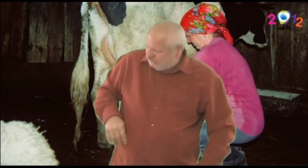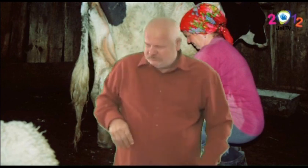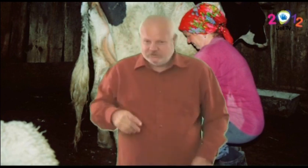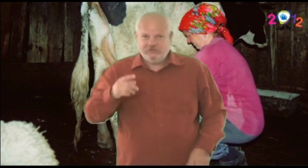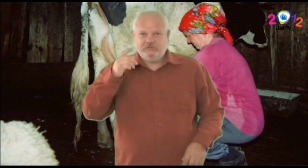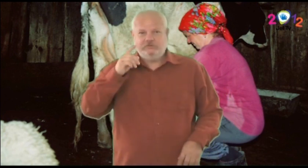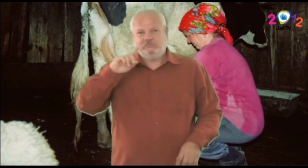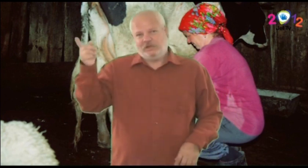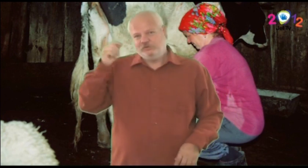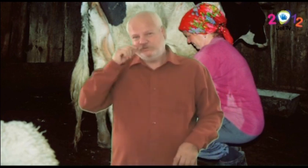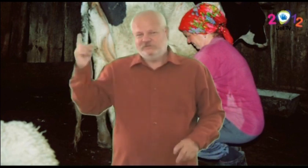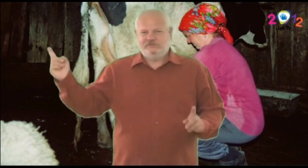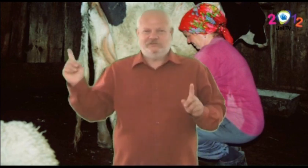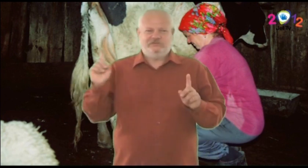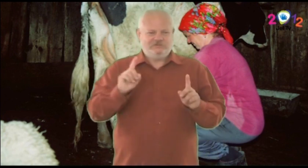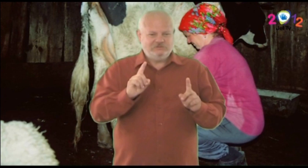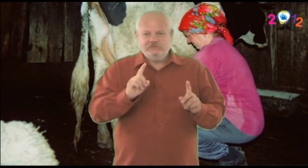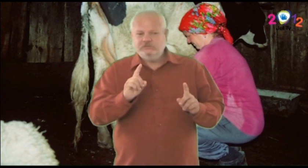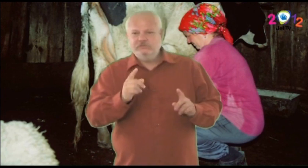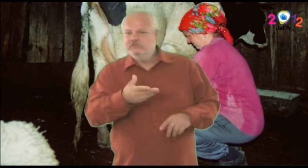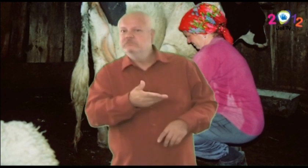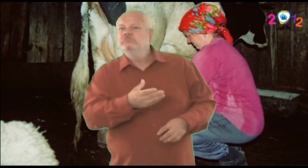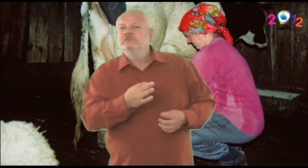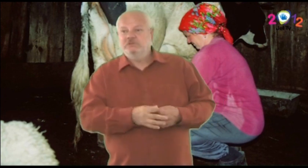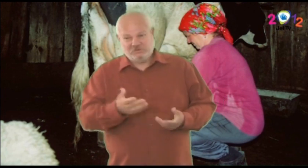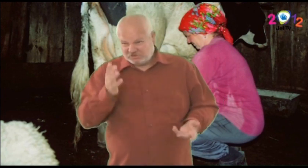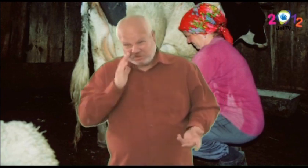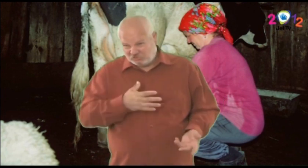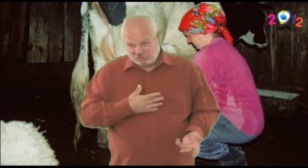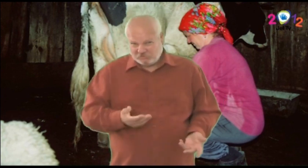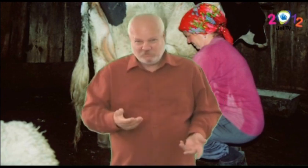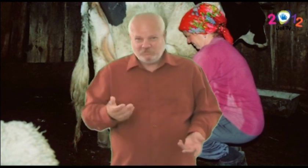Jön egy másik férfi, megkérdezi: ennek mi a baja? Nem tudom – válaszolja a kocsmáros.